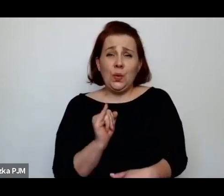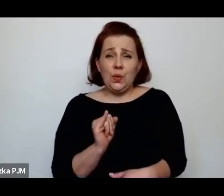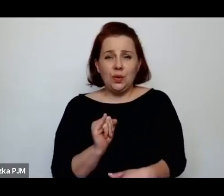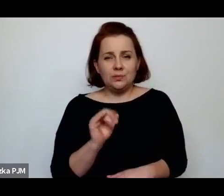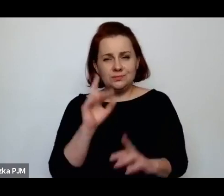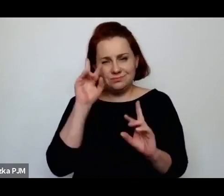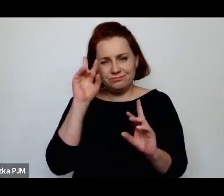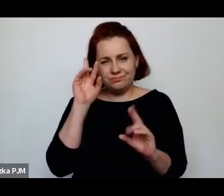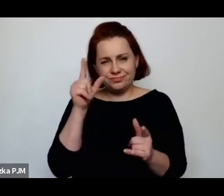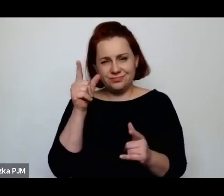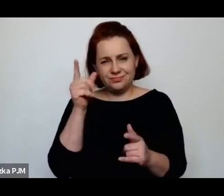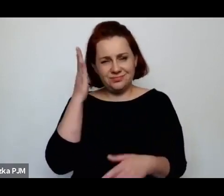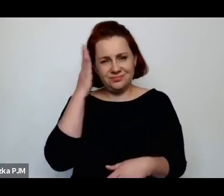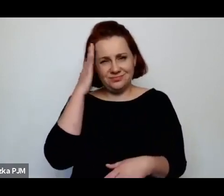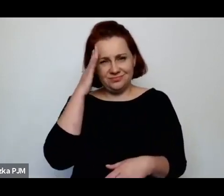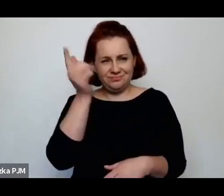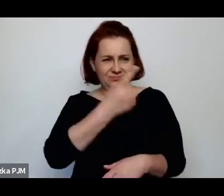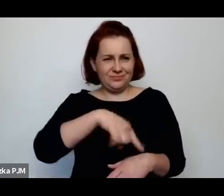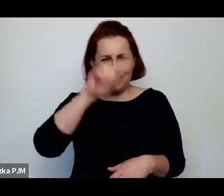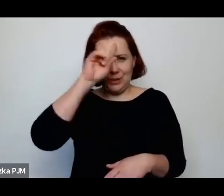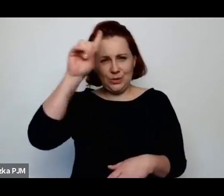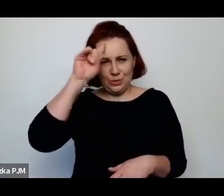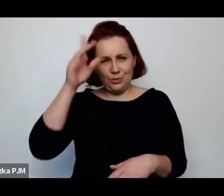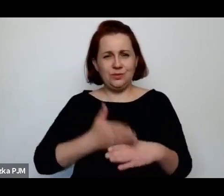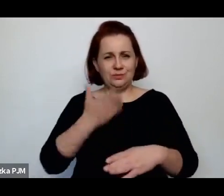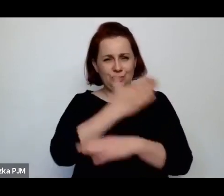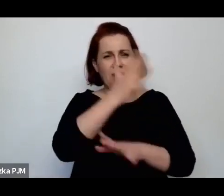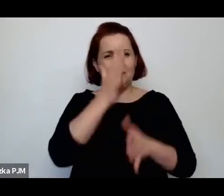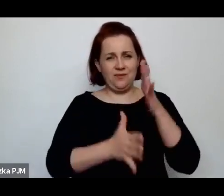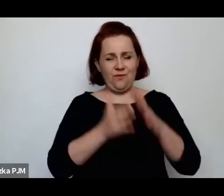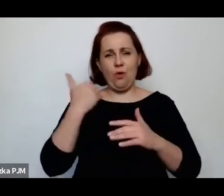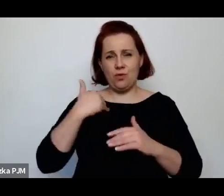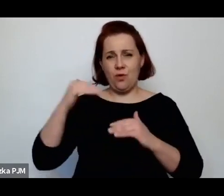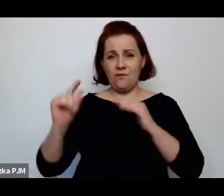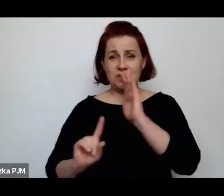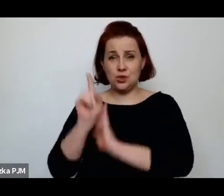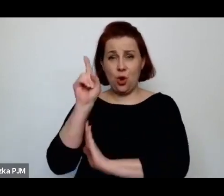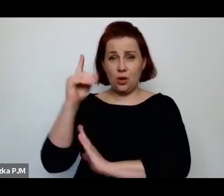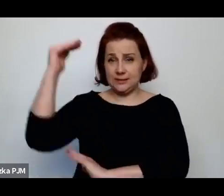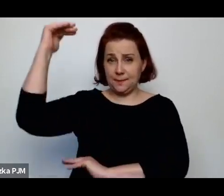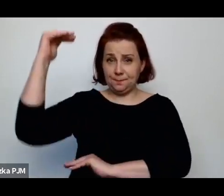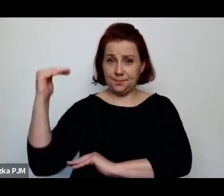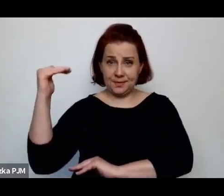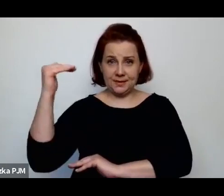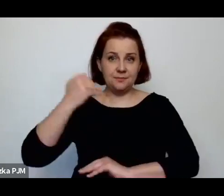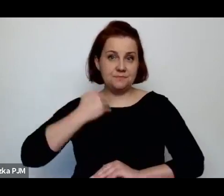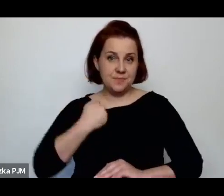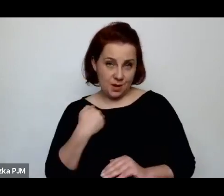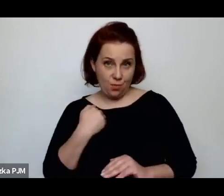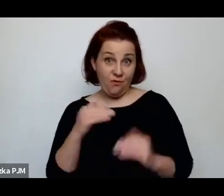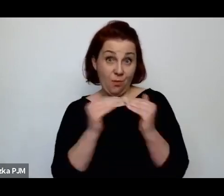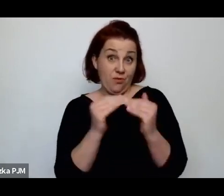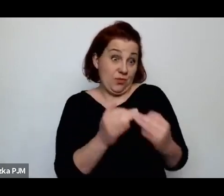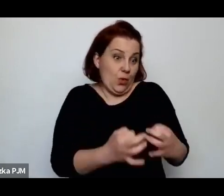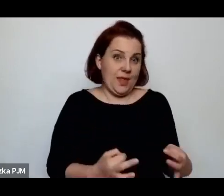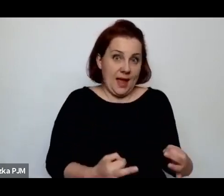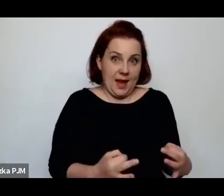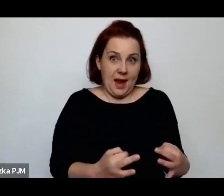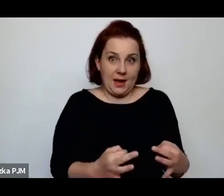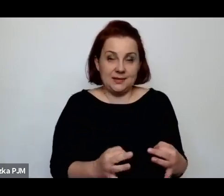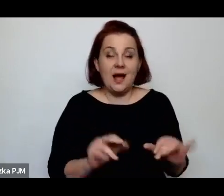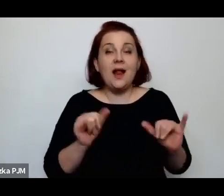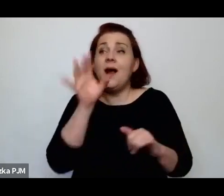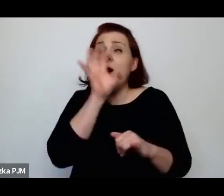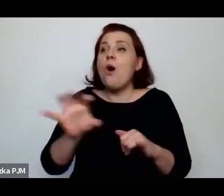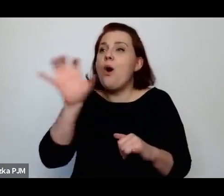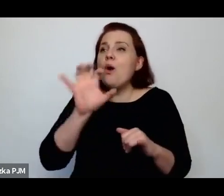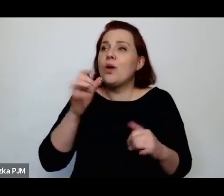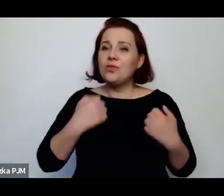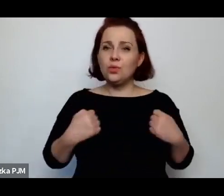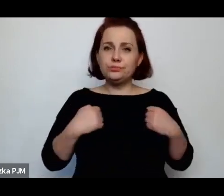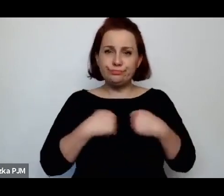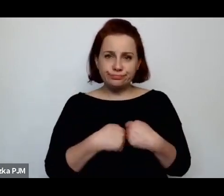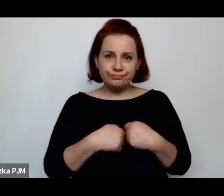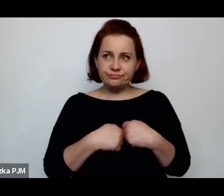Ludzie przed wojną byli mniejsi niż my, ale jak się ogląda ten kubraczek na tej wystawie